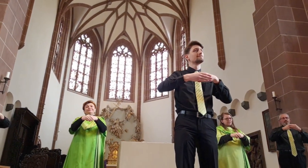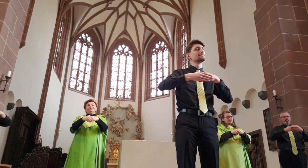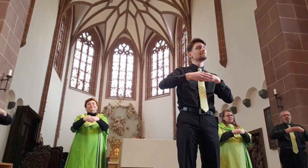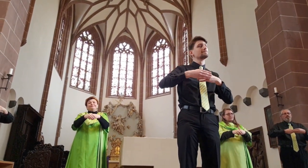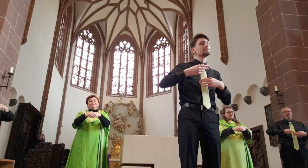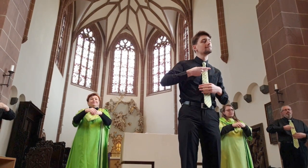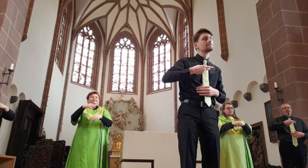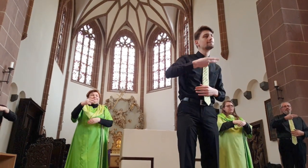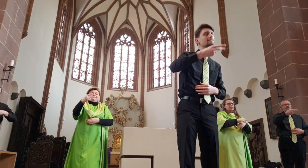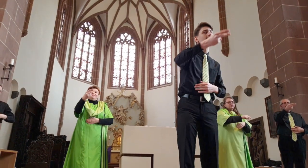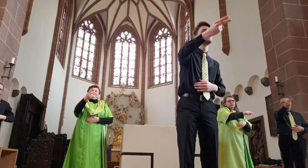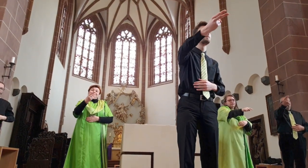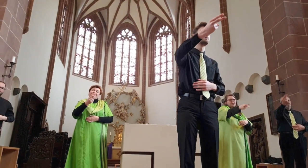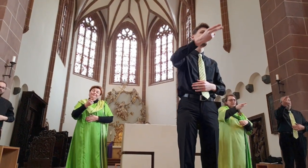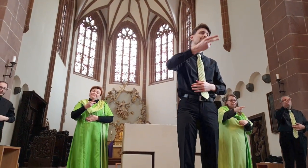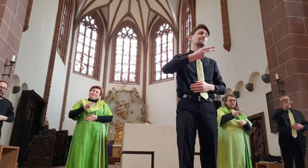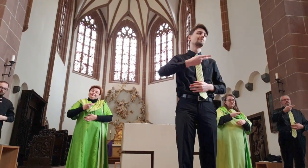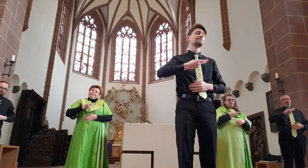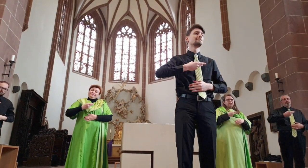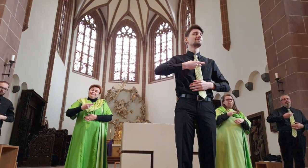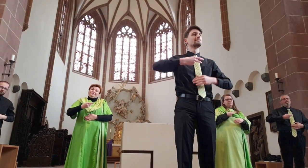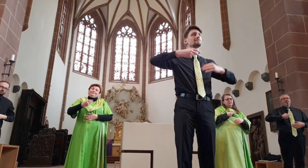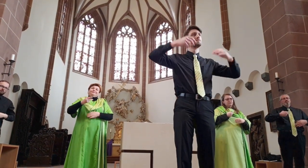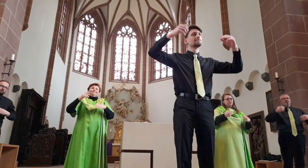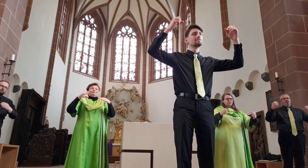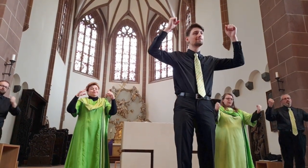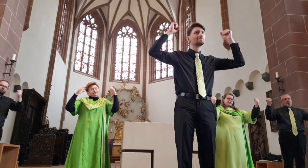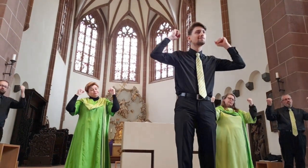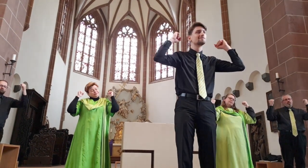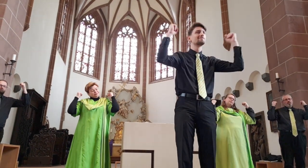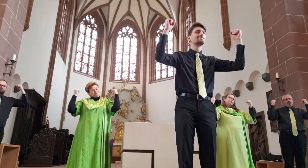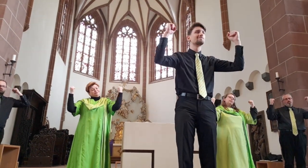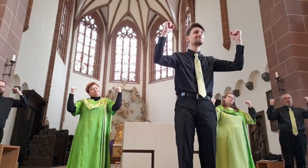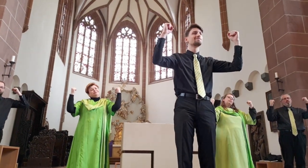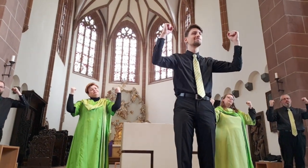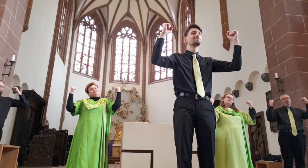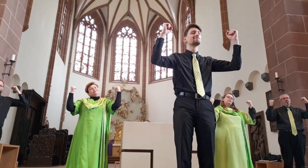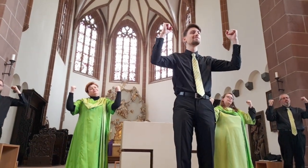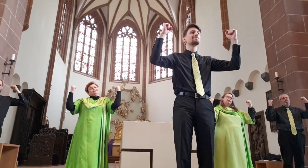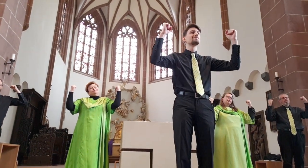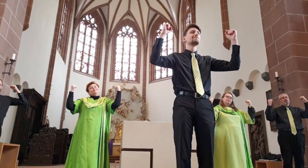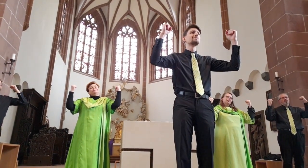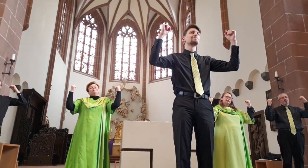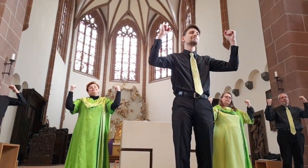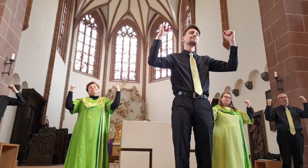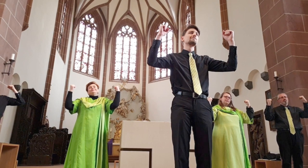du und ich – ein starkes Wir.